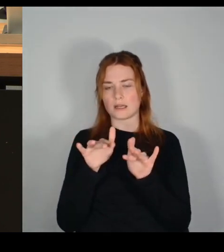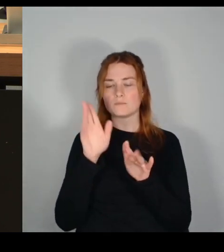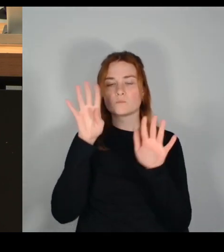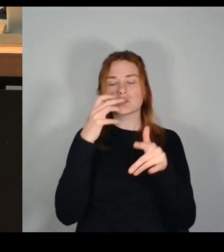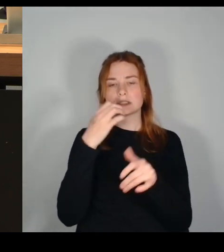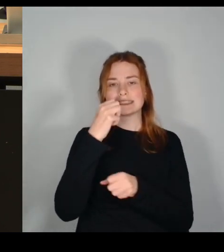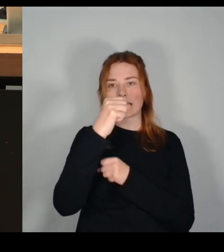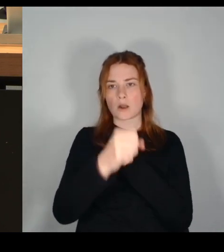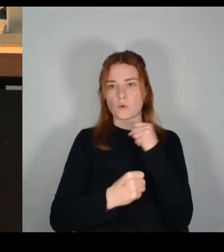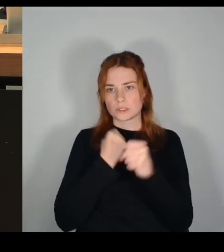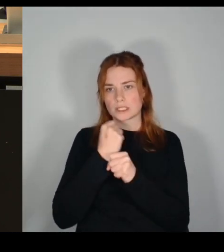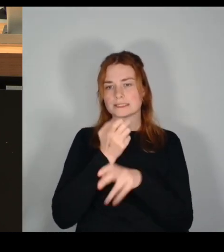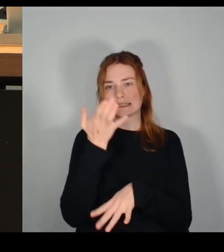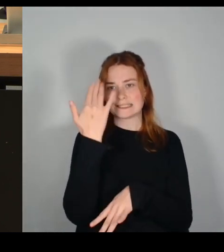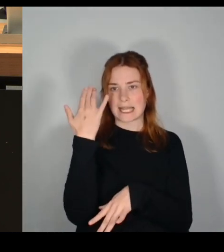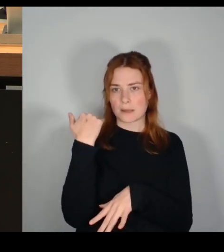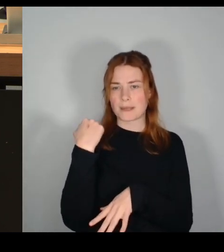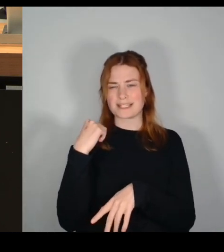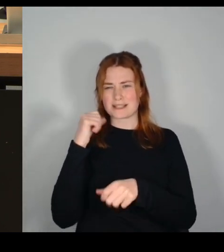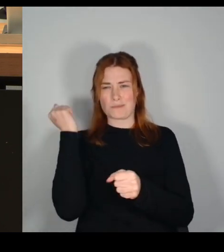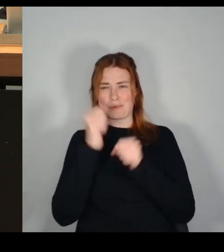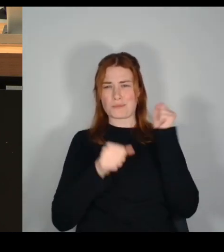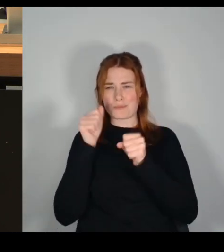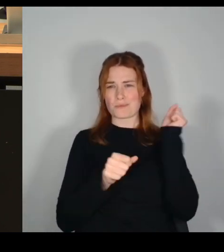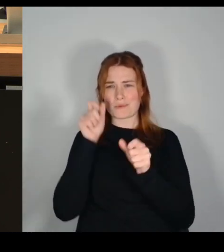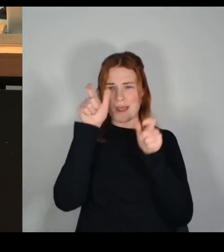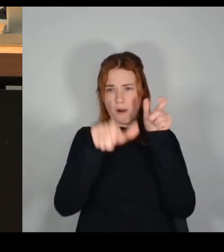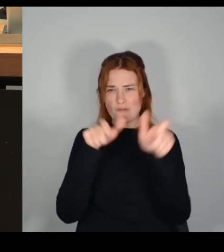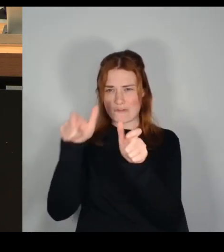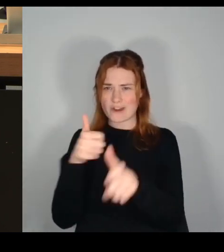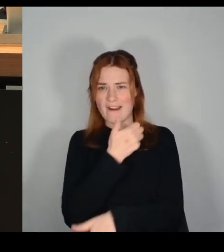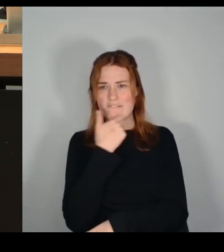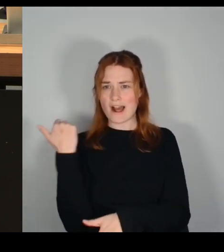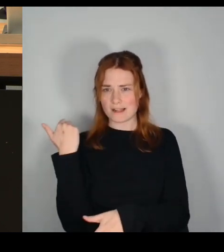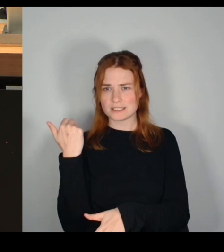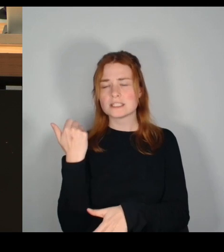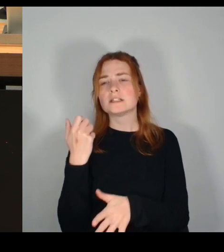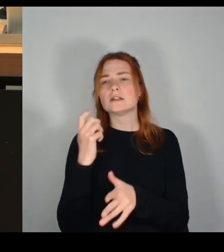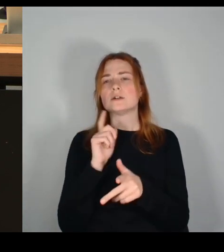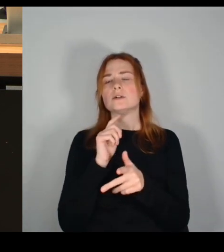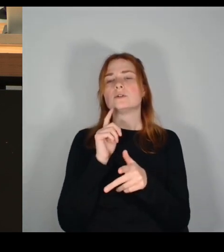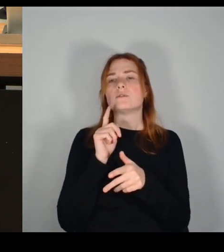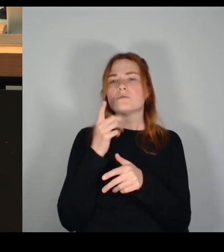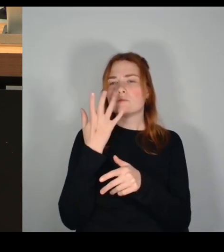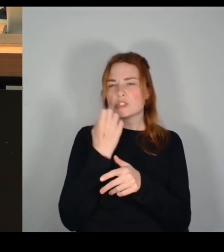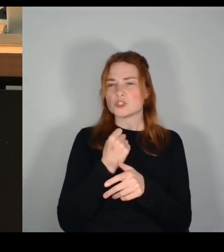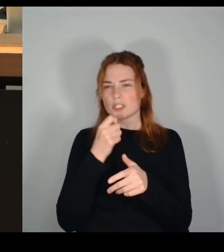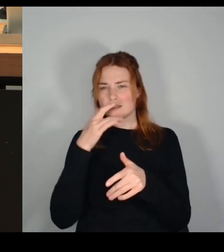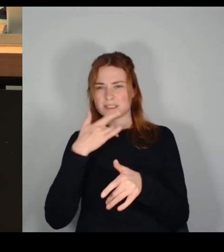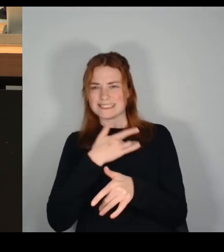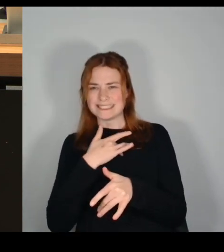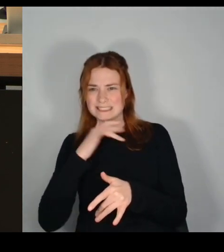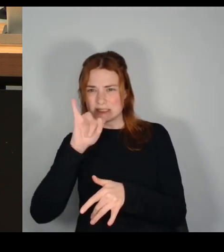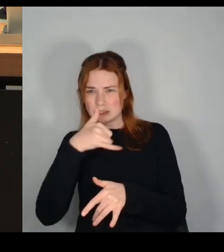Zwangs übertritts zum Islam durch das Osmanische Reich ausgesetzt Es kam zu Massakern an den Jesiden.